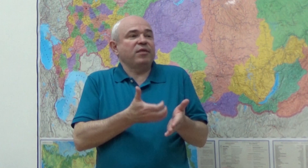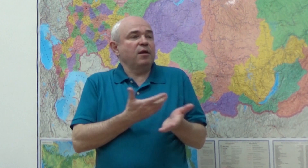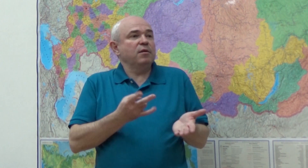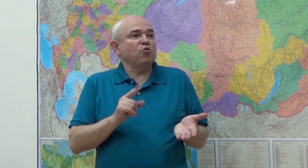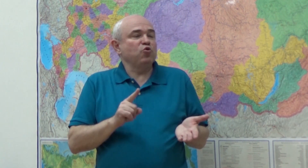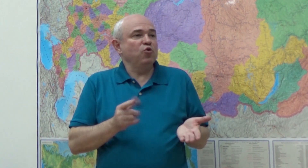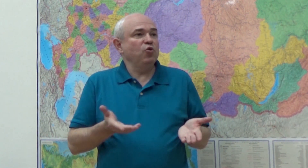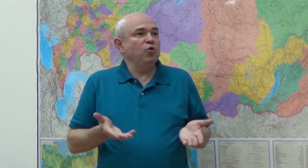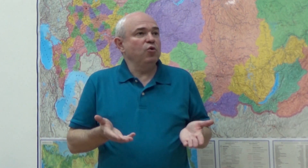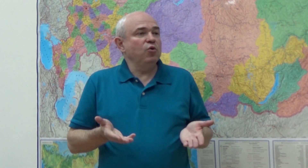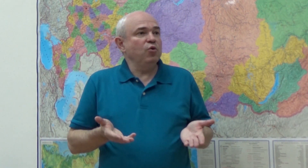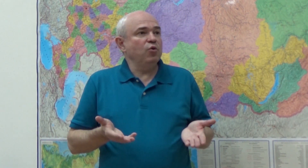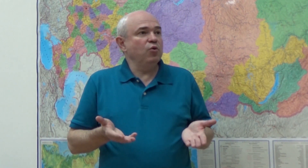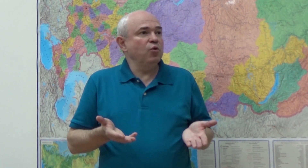На что сейчас ещё не хватает?